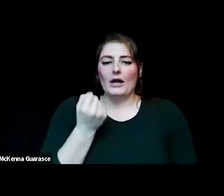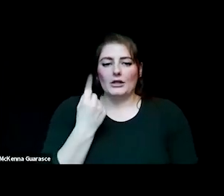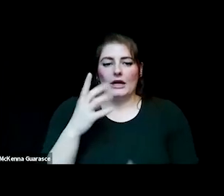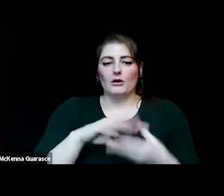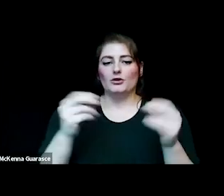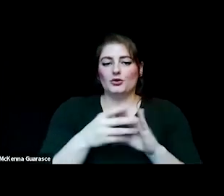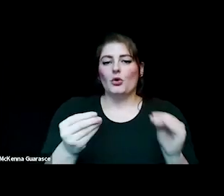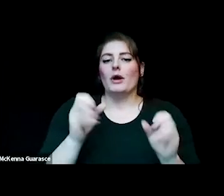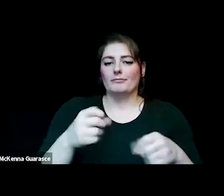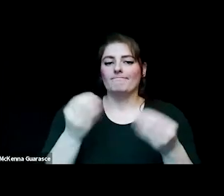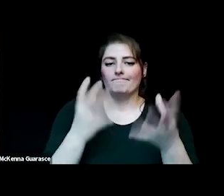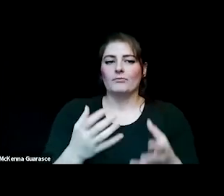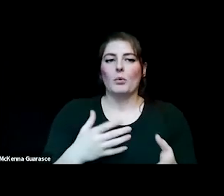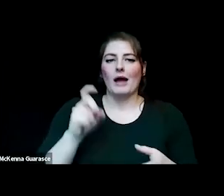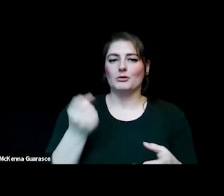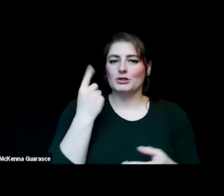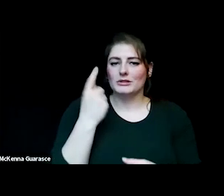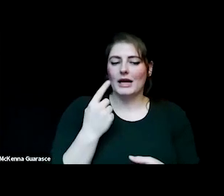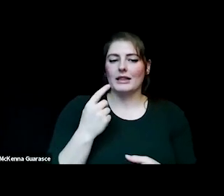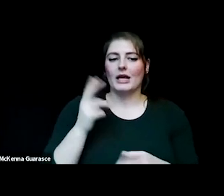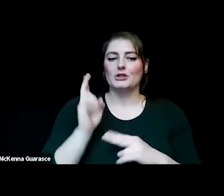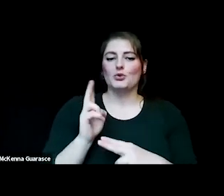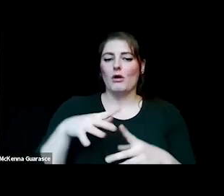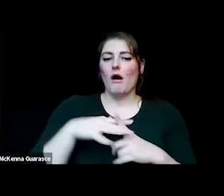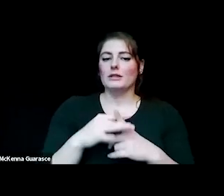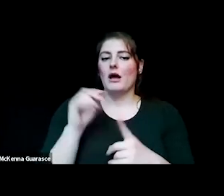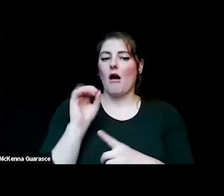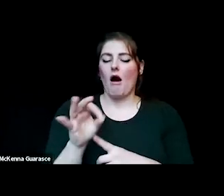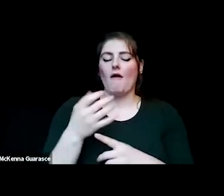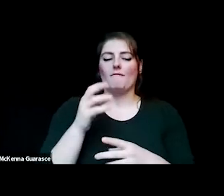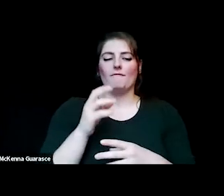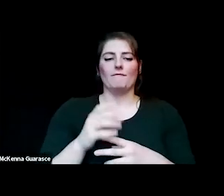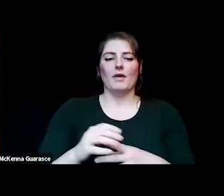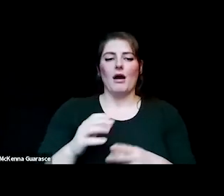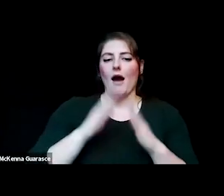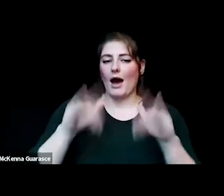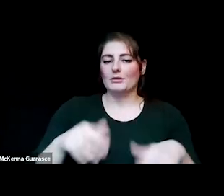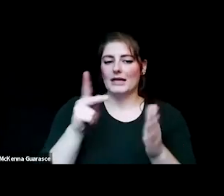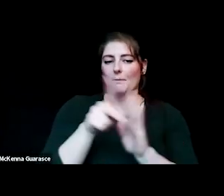primero debemos considerar el contexto histórico de la política de vivienda en los Estados Unidos. Antes de los años 80,